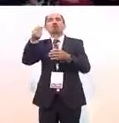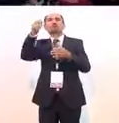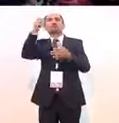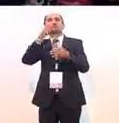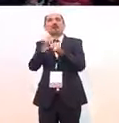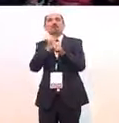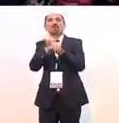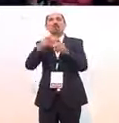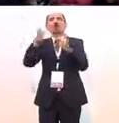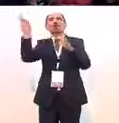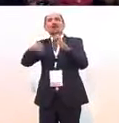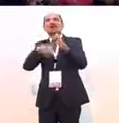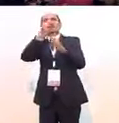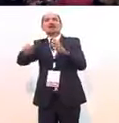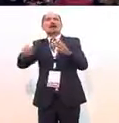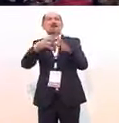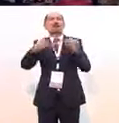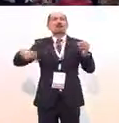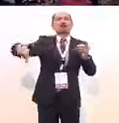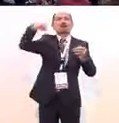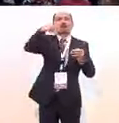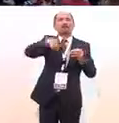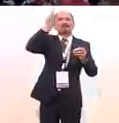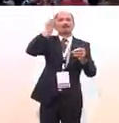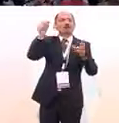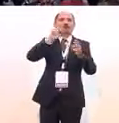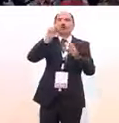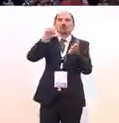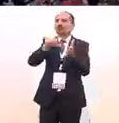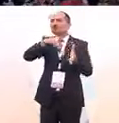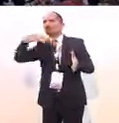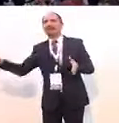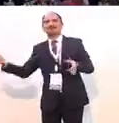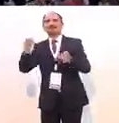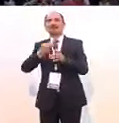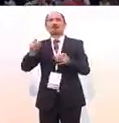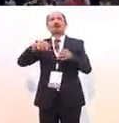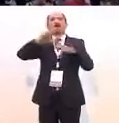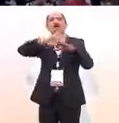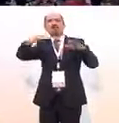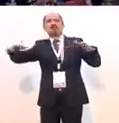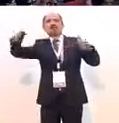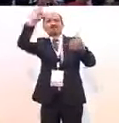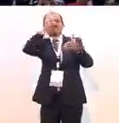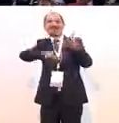lo abbiamo fatto noi, non lo ha fatto il centrodestra. Parlano di flat tax, ma poi le tasse le riduciamo